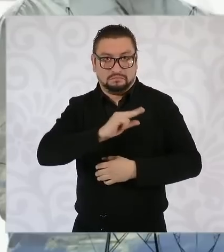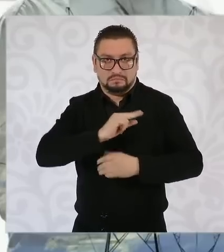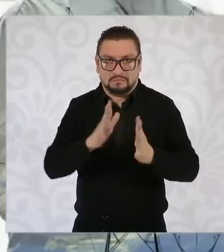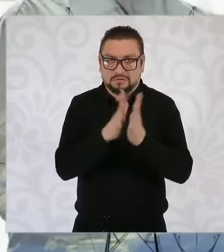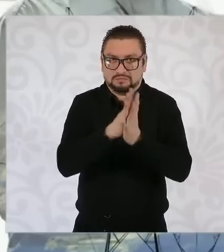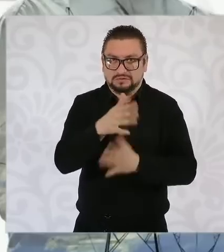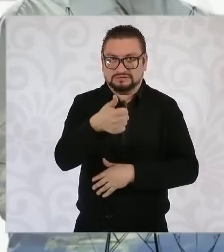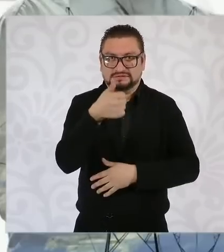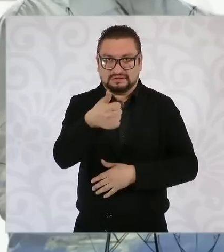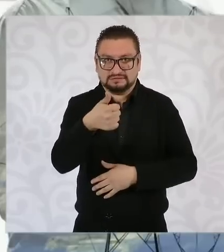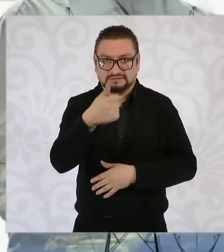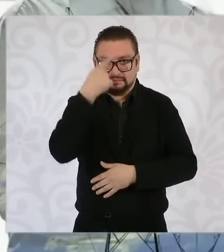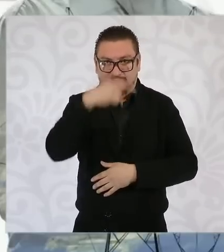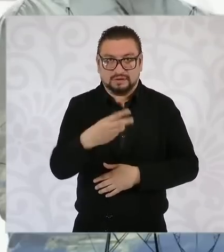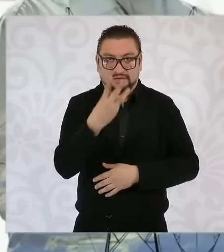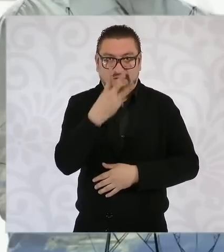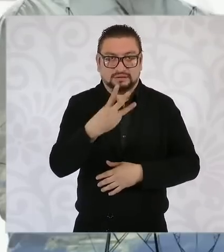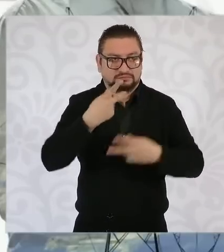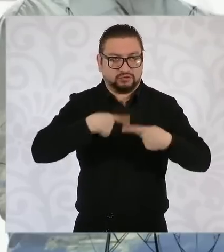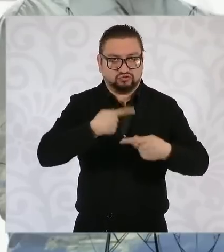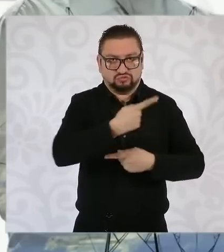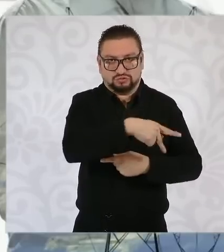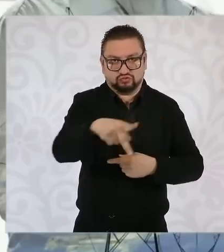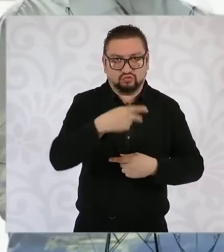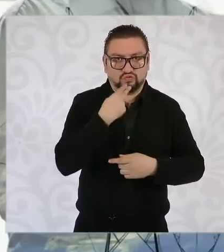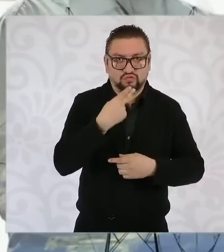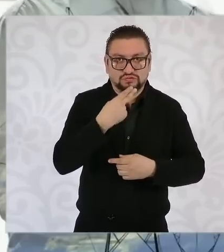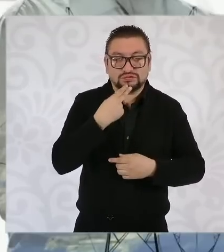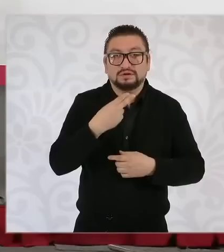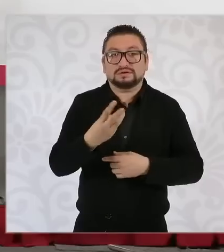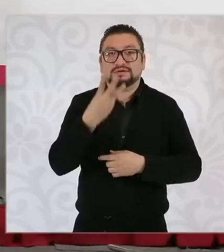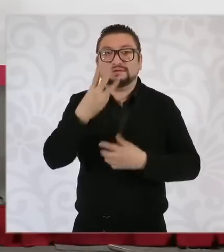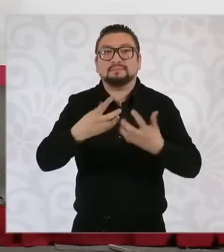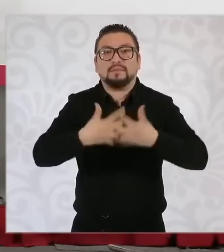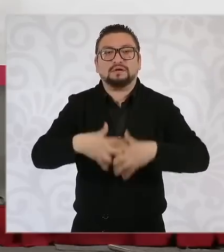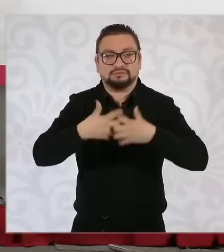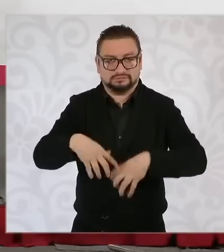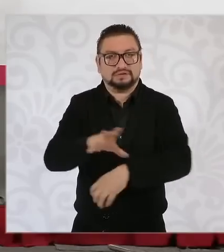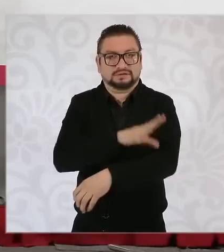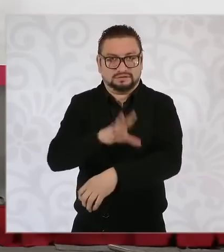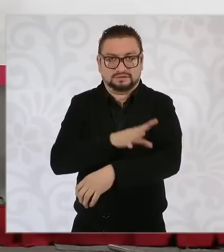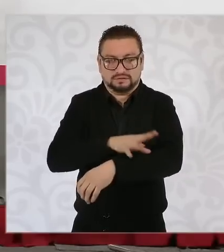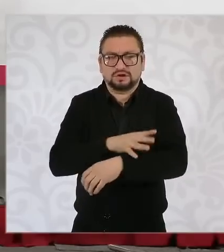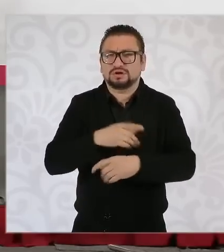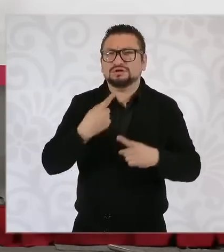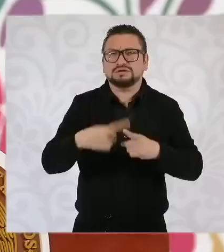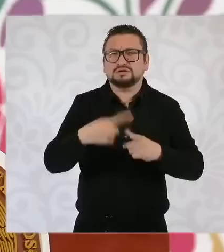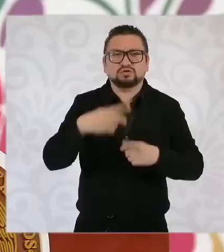tres para consumo propio y tres para generación de energía para consumo propio se determina la